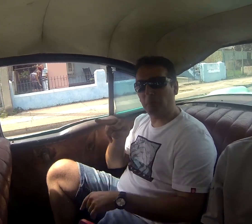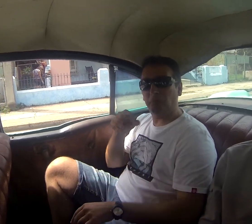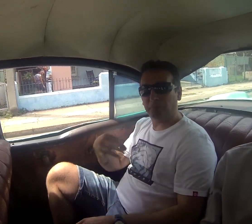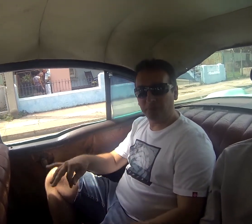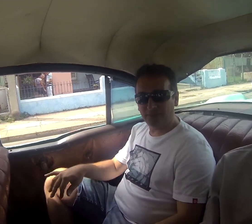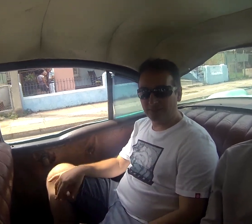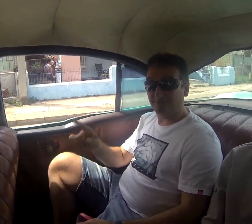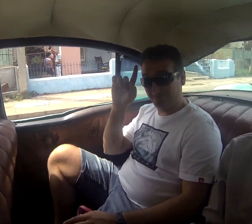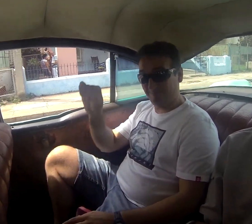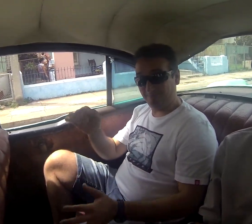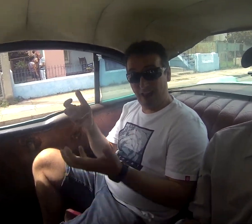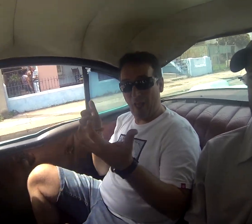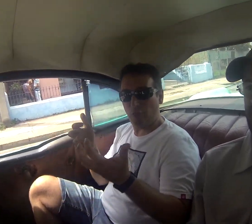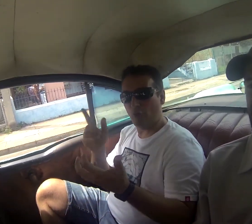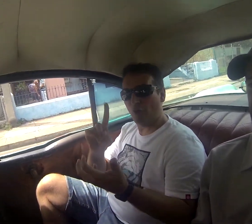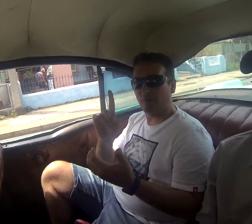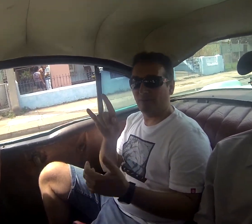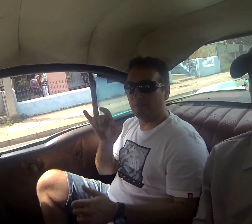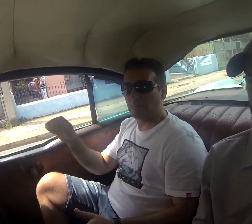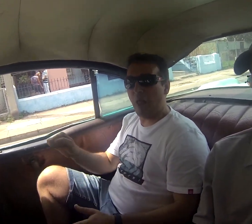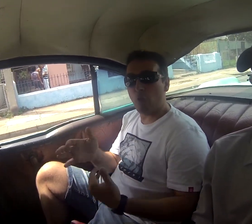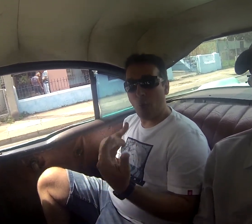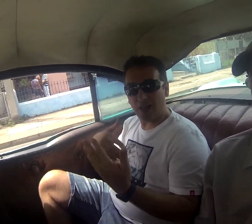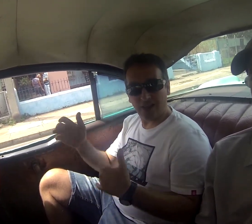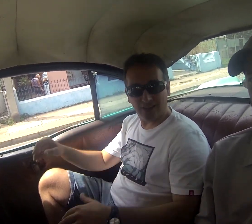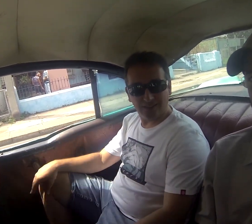Las marchas parecen de adorno pero no, es manual